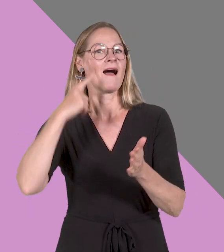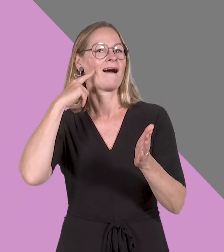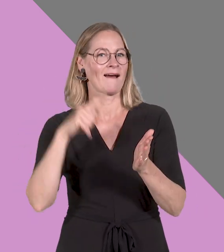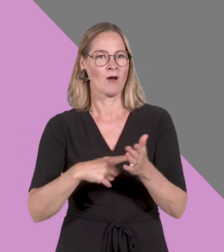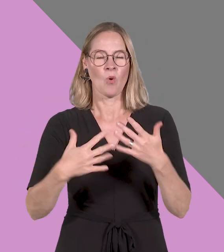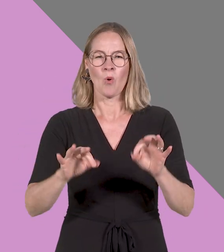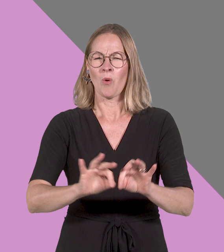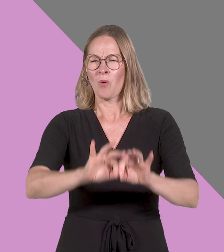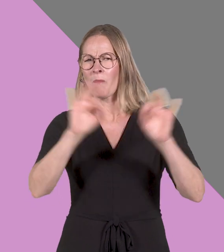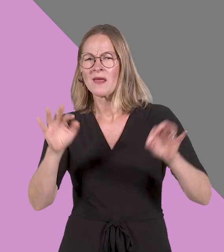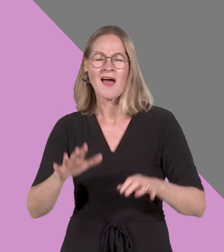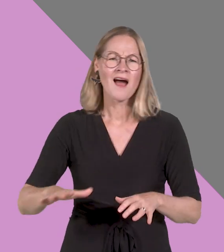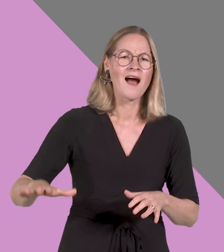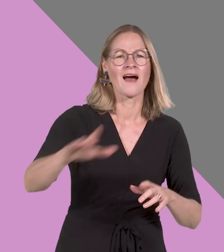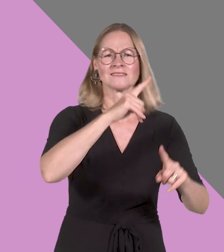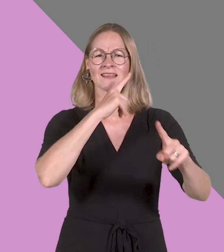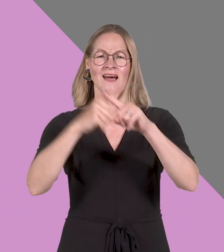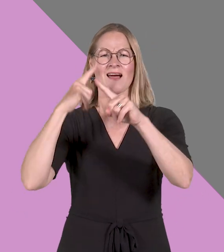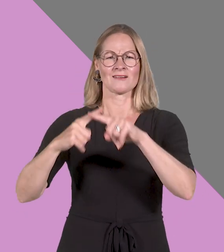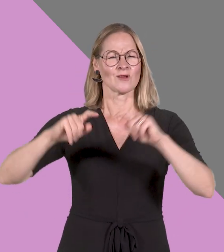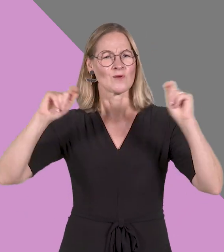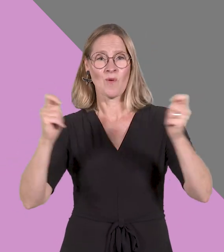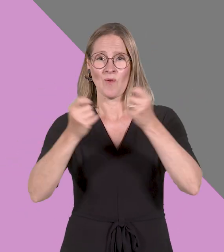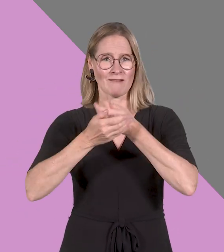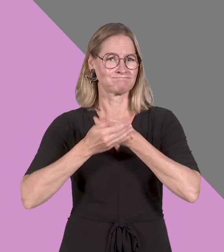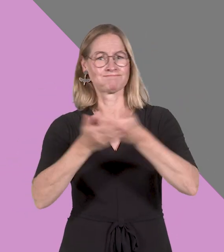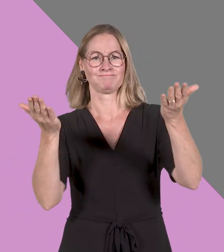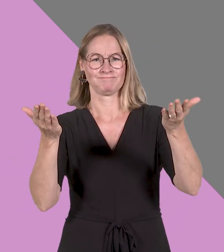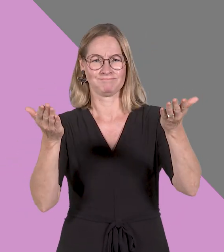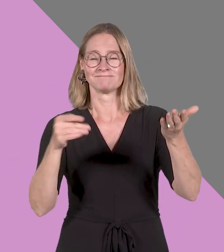eli luvassa on upea All Stars -juhlalähetys.